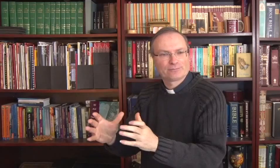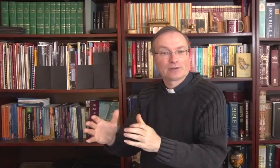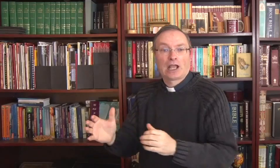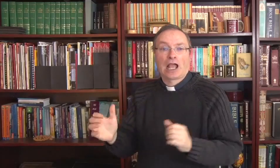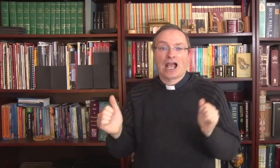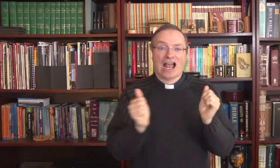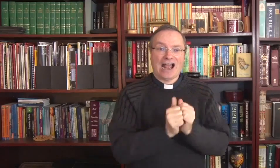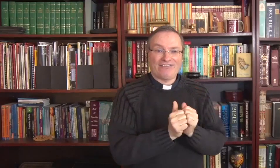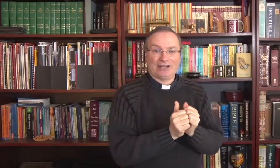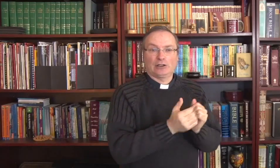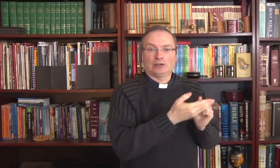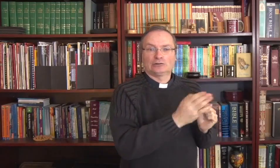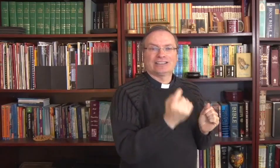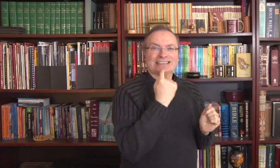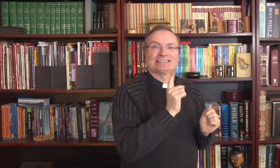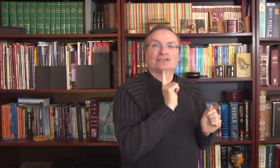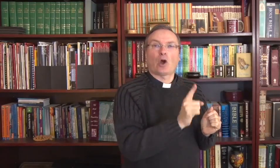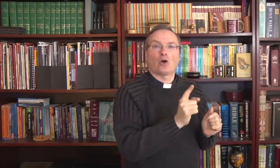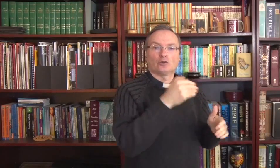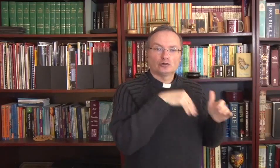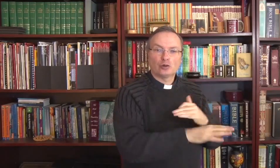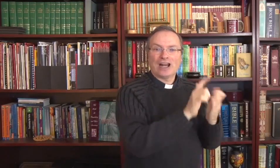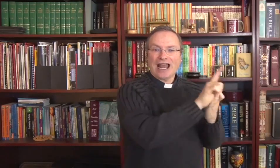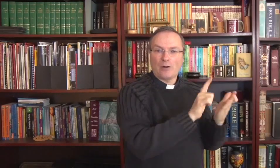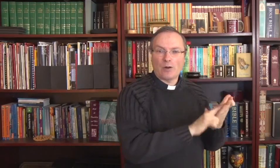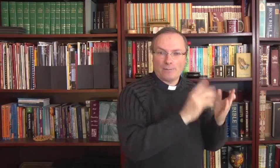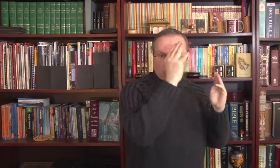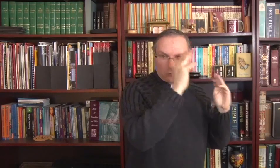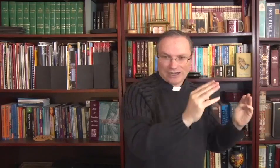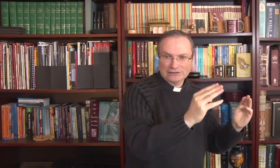avec ceux qui sont sous la loi de Moïse,